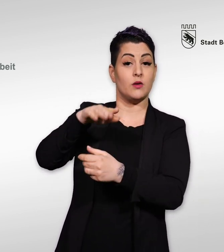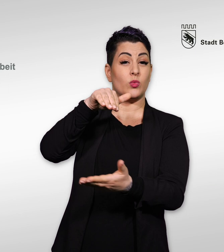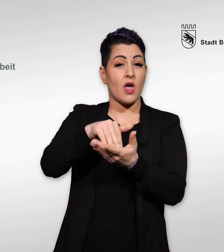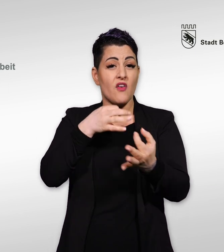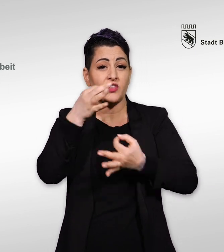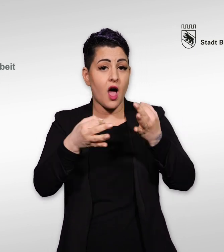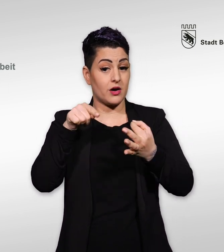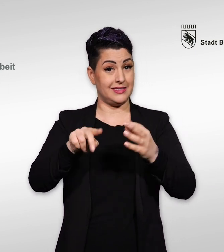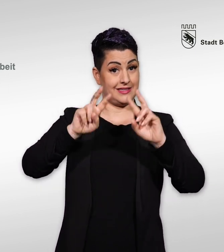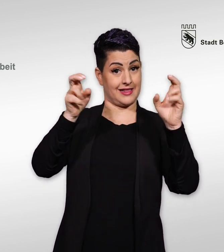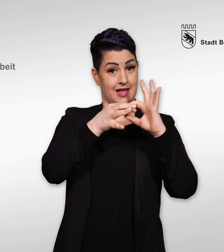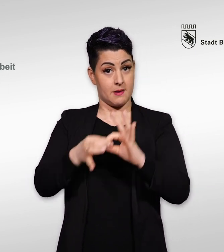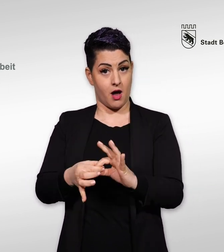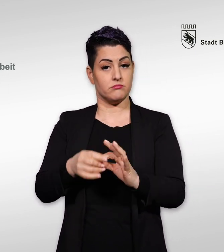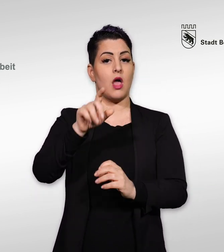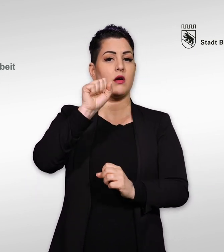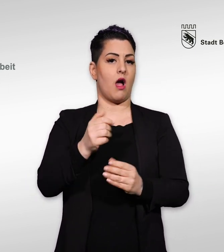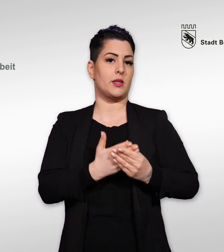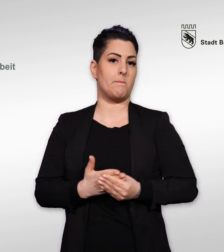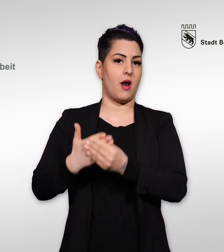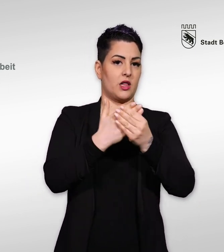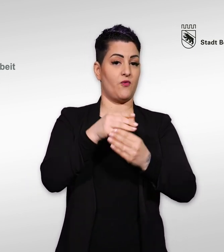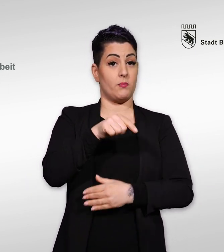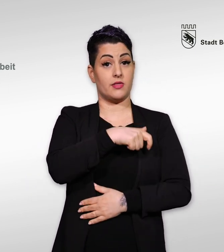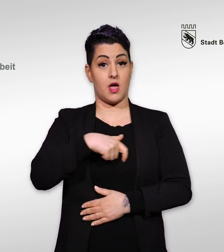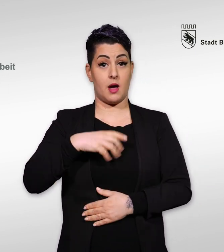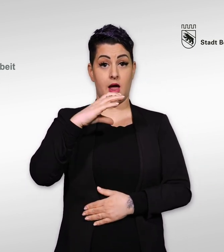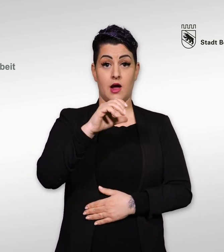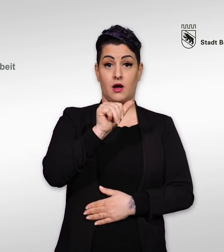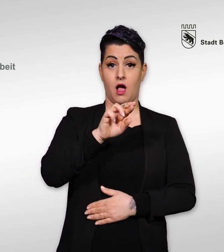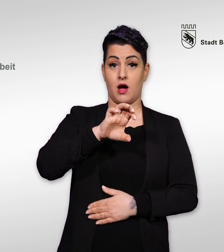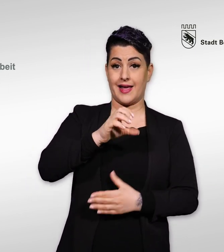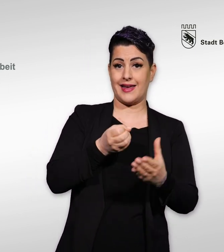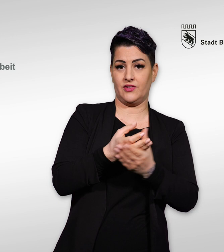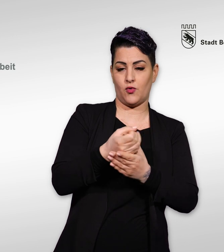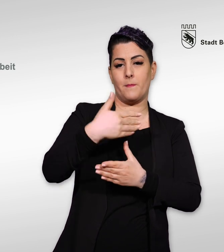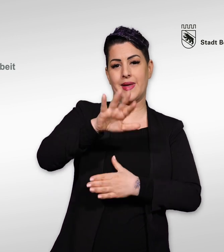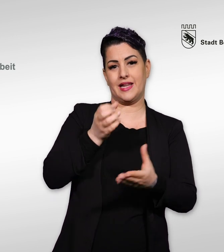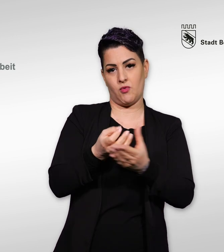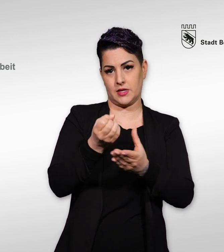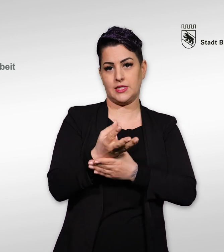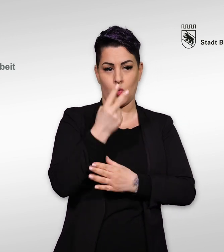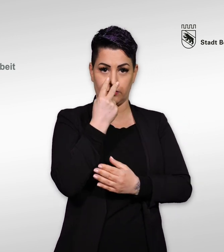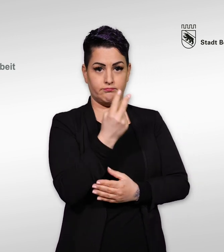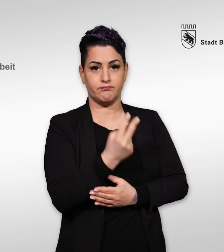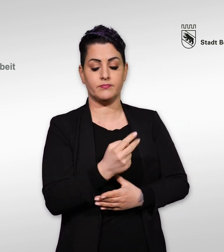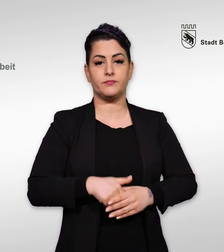finden Sie auf der Plattform CareInfo weitere Informationen.